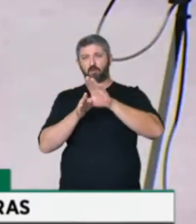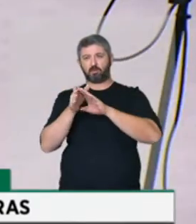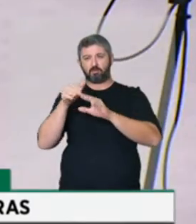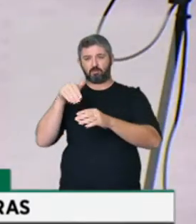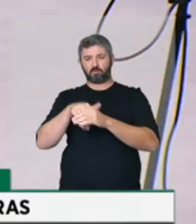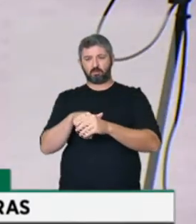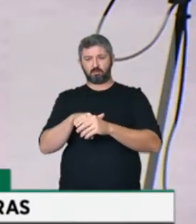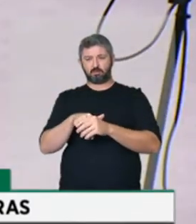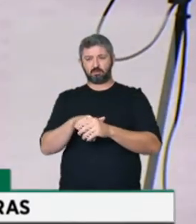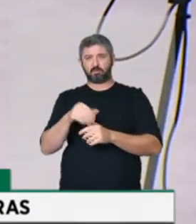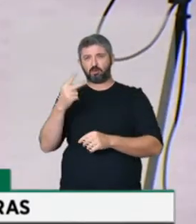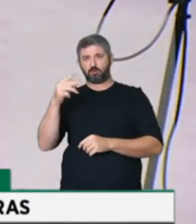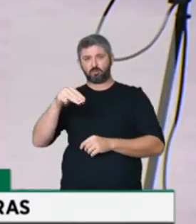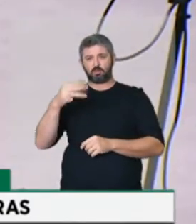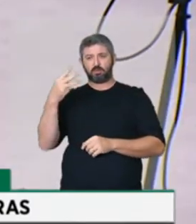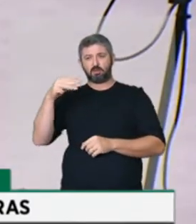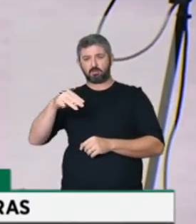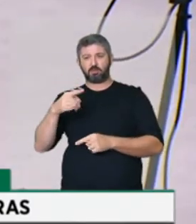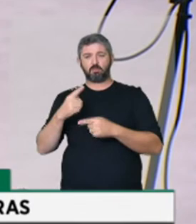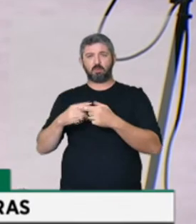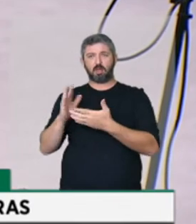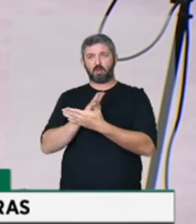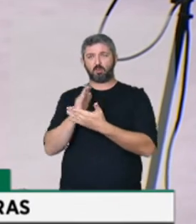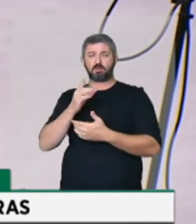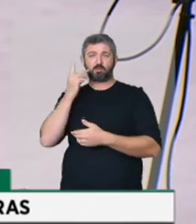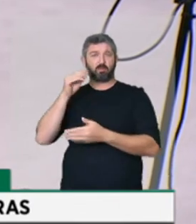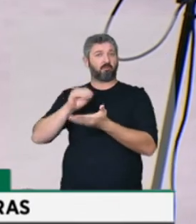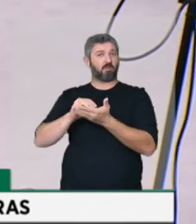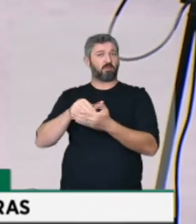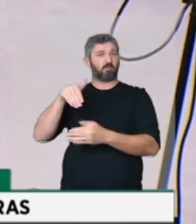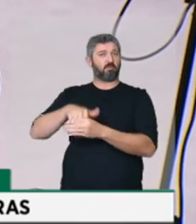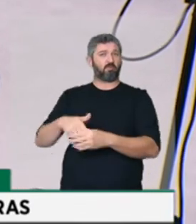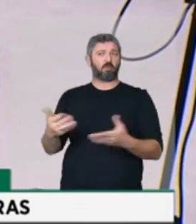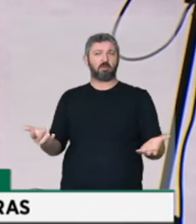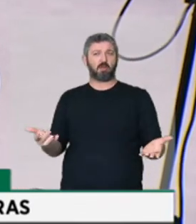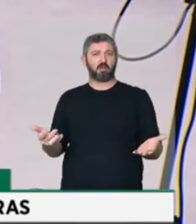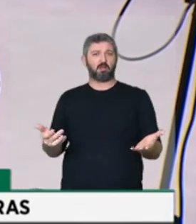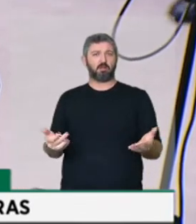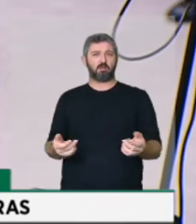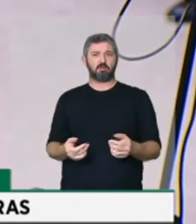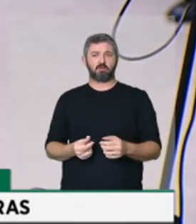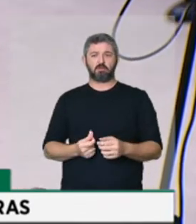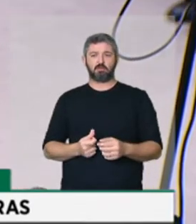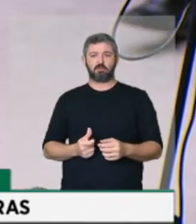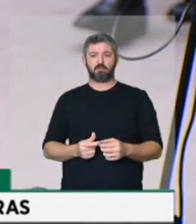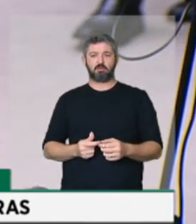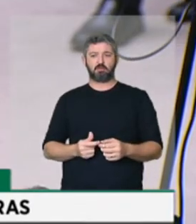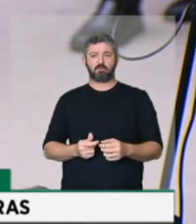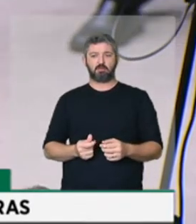351, ART. 17, 1, QUÓRUM 382, OBSTRUÇÃO, 96, ESTÁ REJEITADO O REQUERIMENTO, PASSA-SE É DISCUSSÃO. [DEPUTADO]: PRESIDENTE FAZER UMA